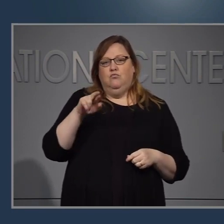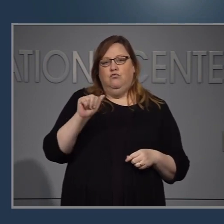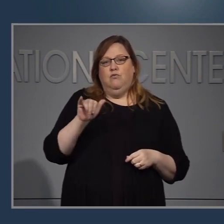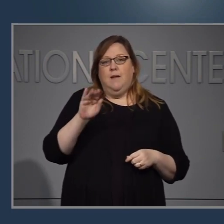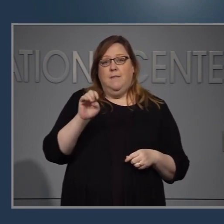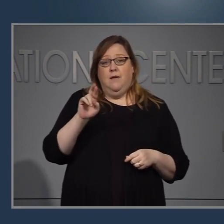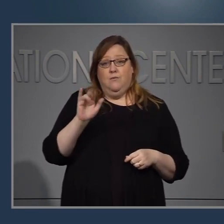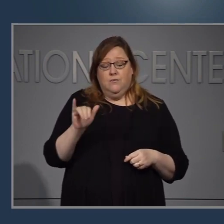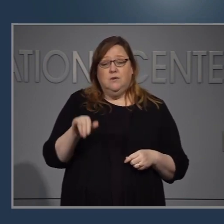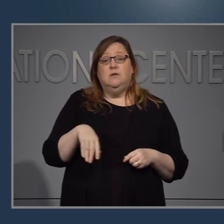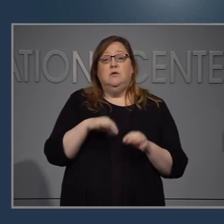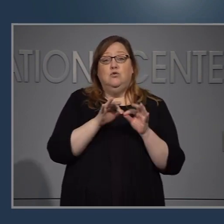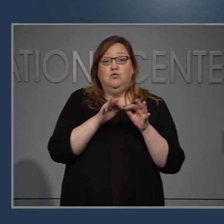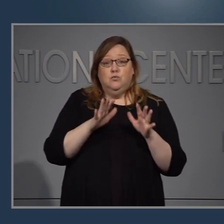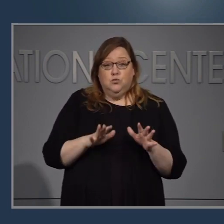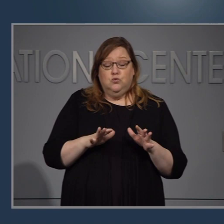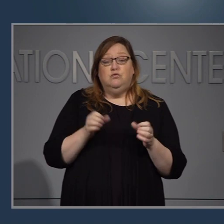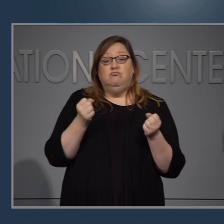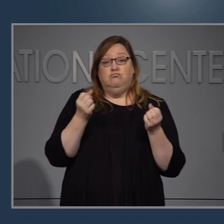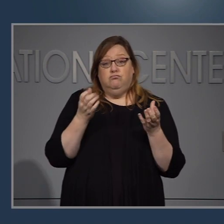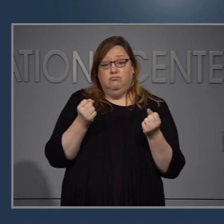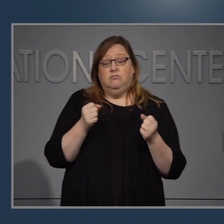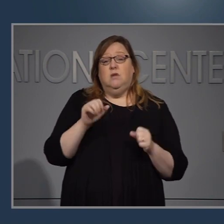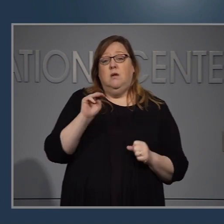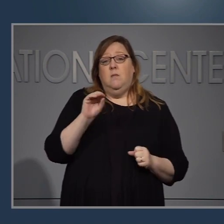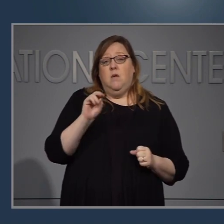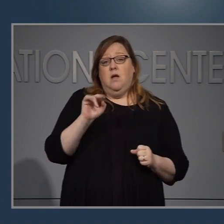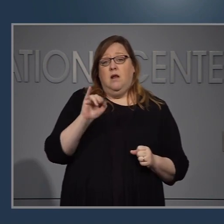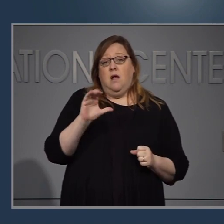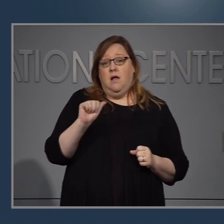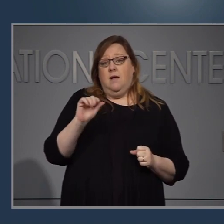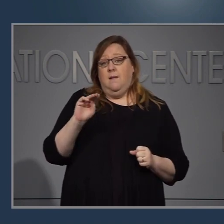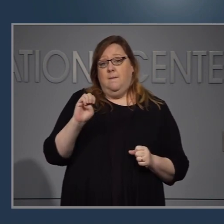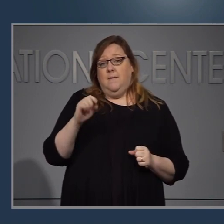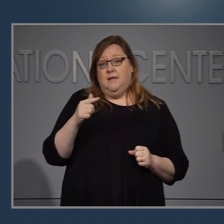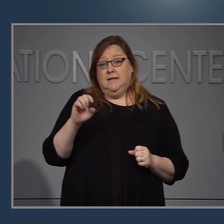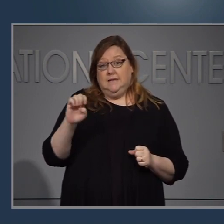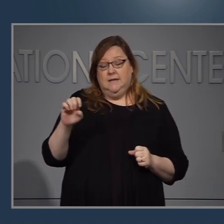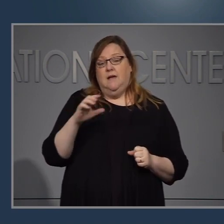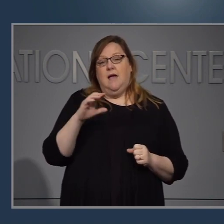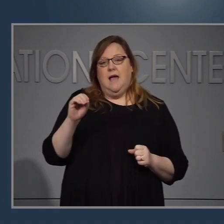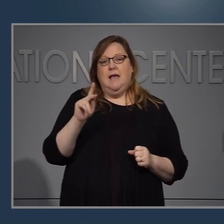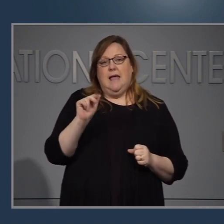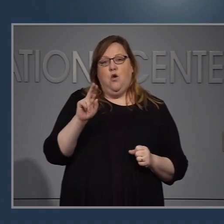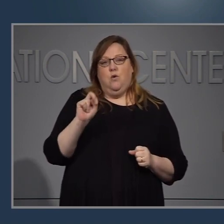son nuestras intérpretes de idioma de señas estadounidense y Texas, las cámaras se